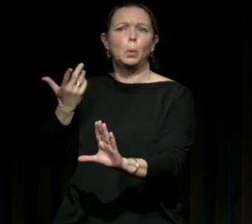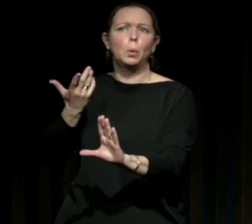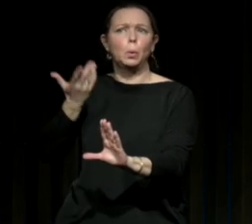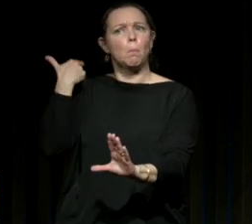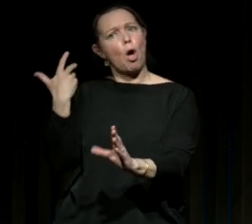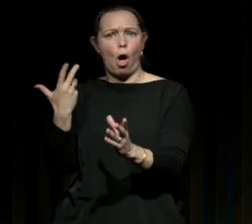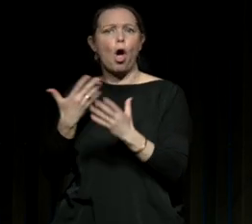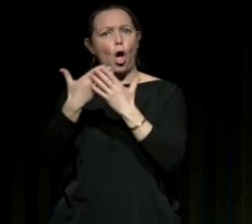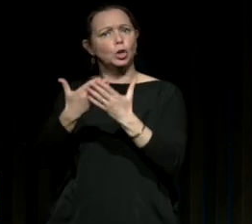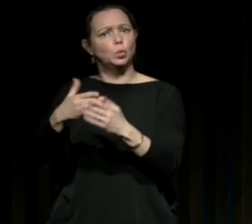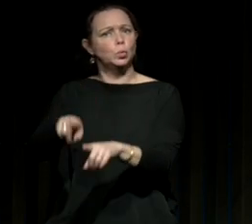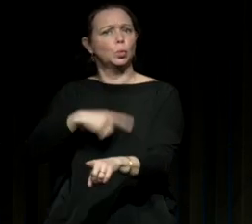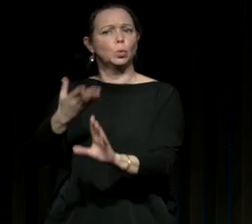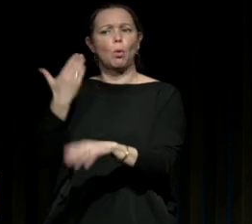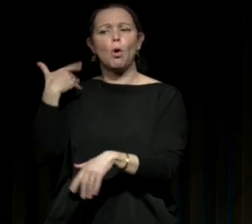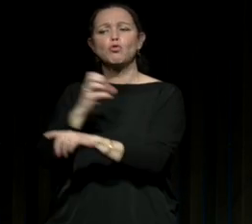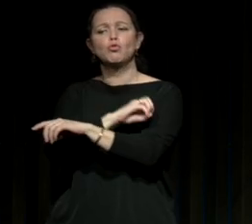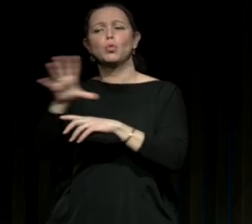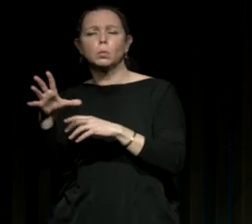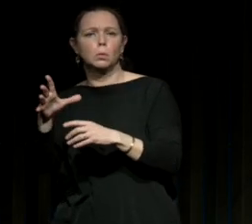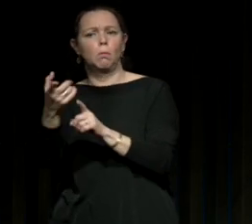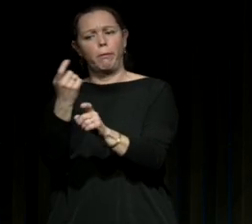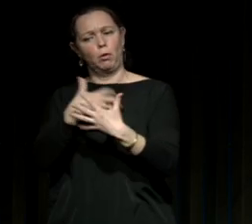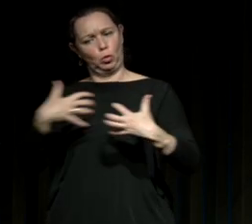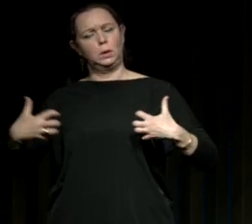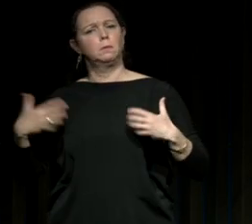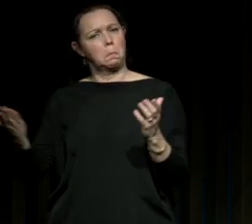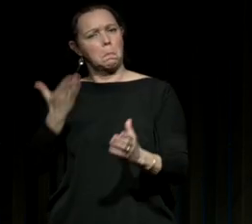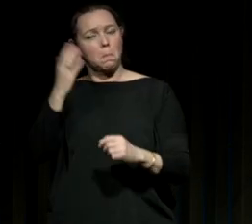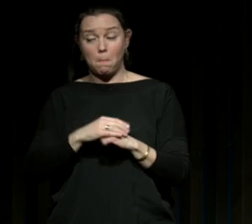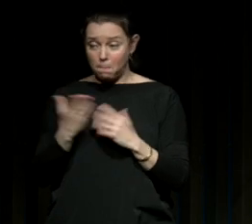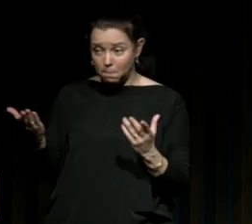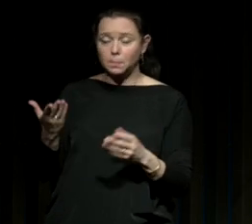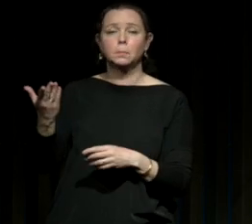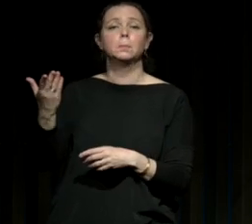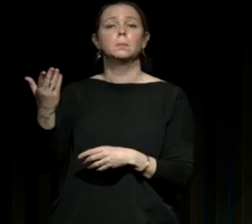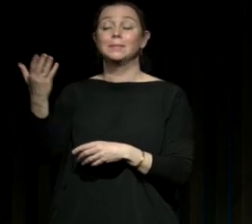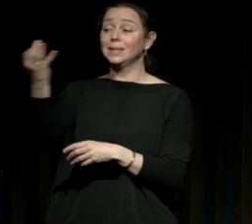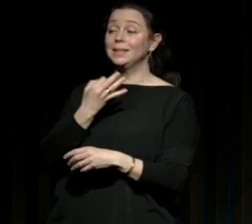publié dans des grands journaux scientifiques qui montrent que quand on regarde donc ici on a